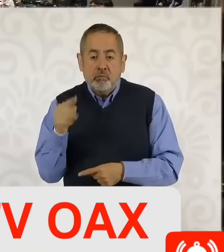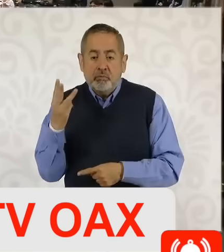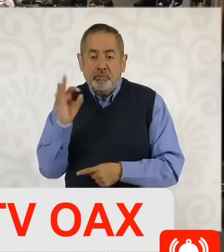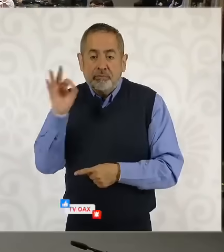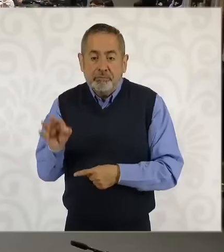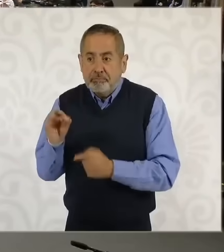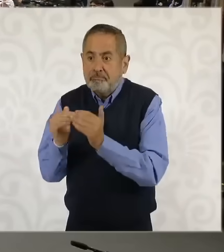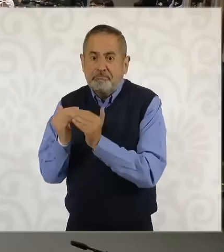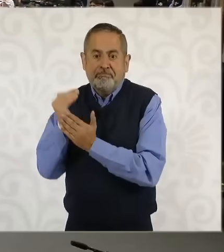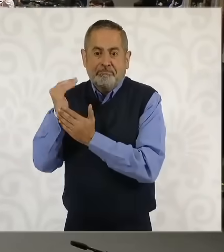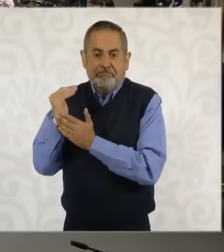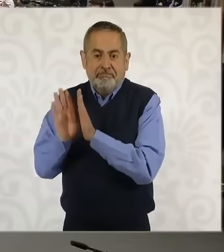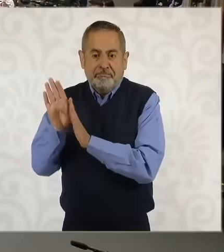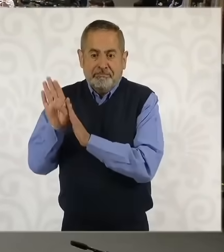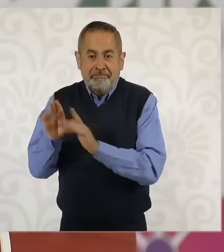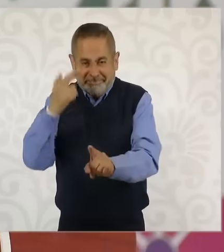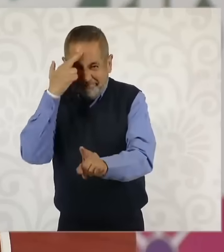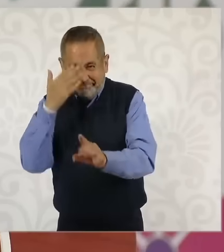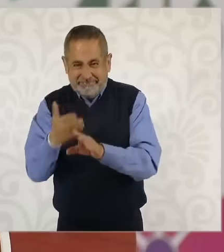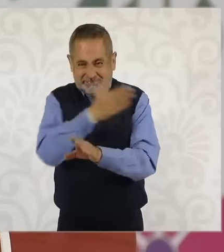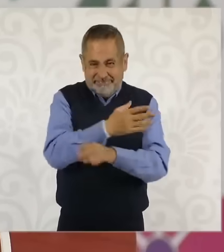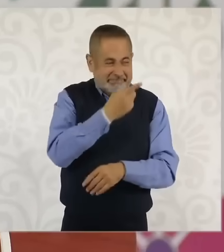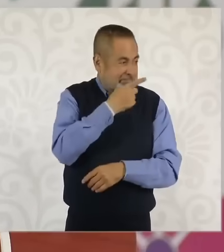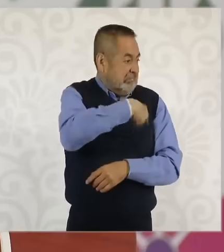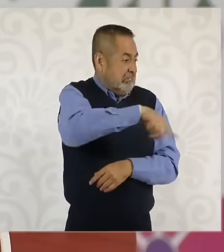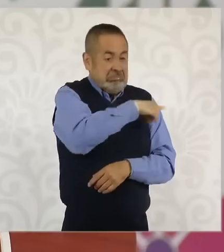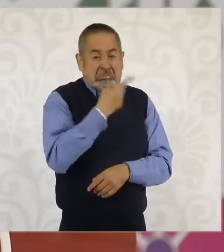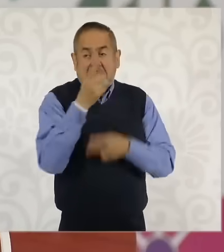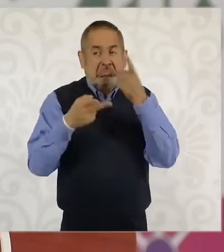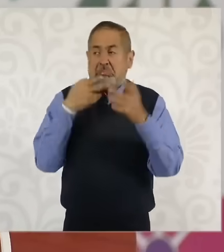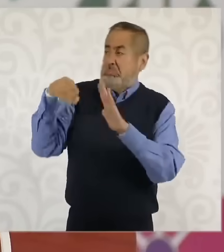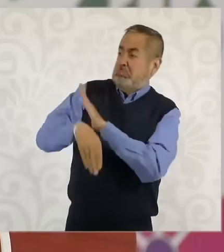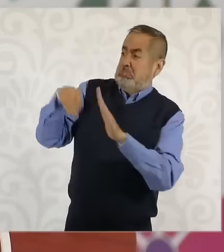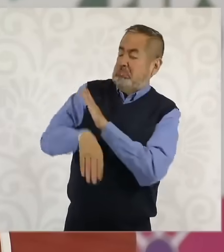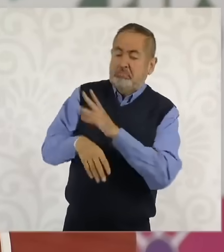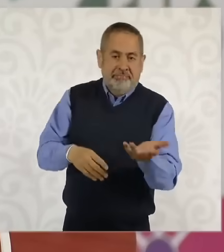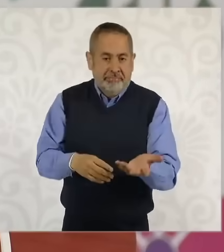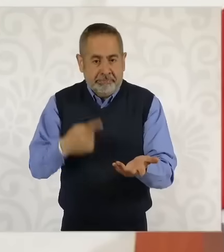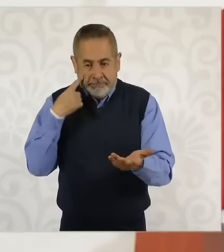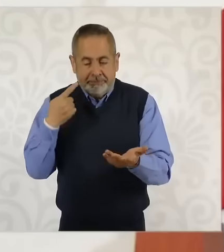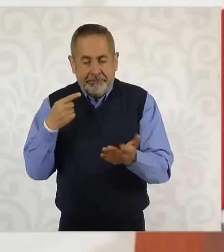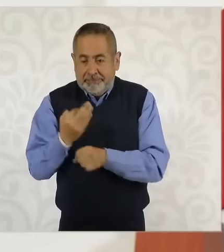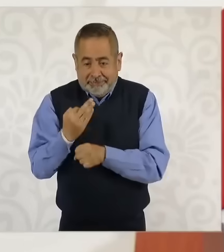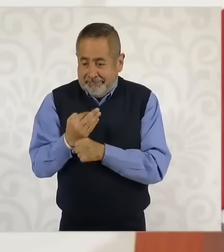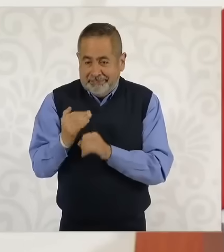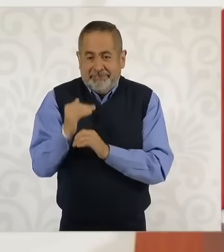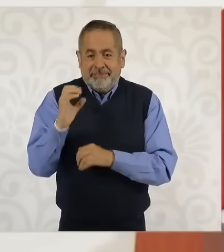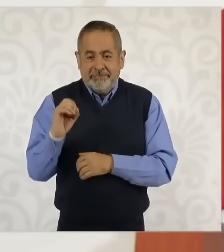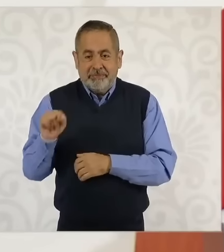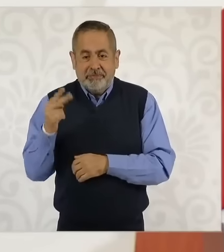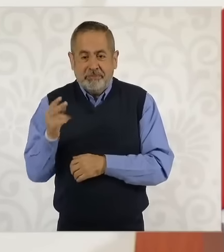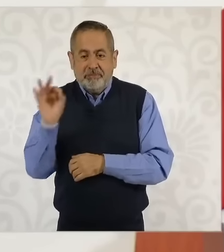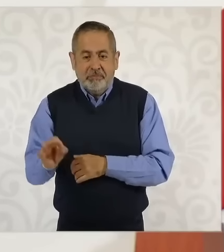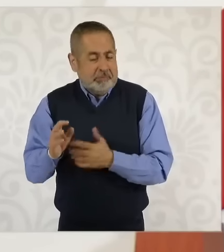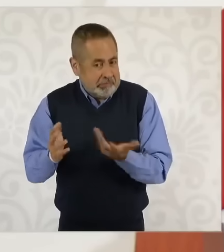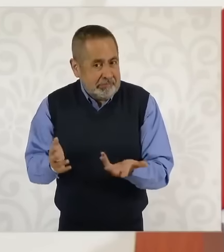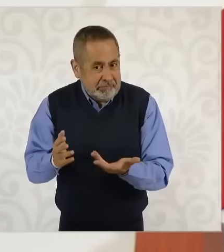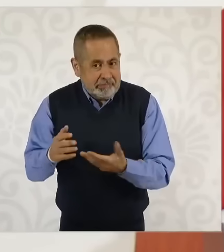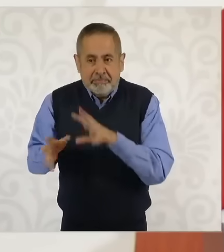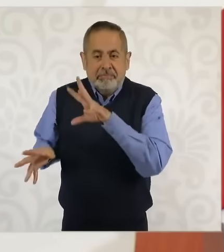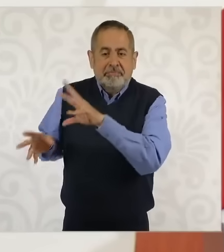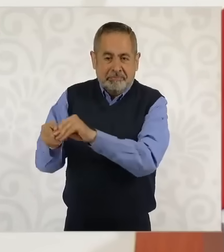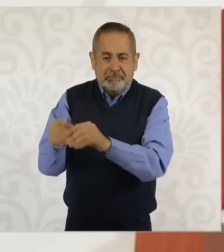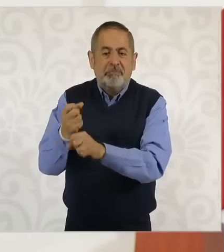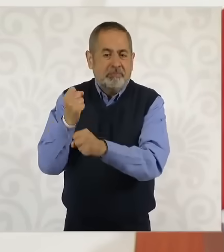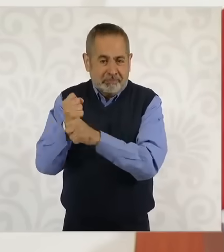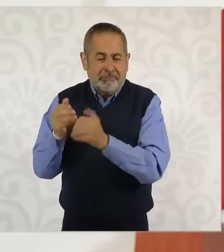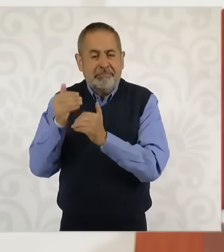que decían que este primer semestre iba y en el mes es de 0.2%. Por supuesto que nuestro interés